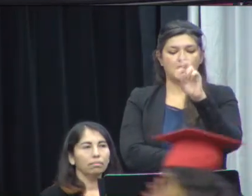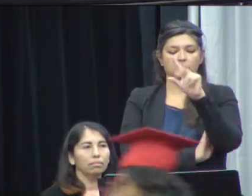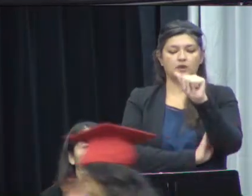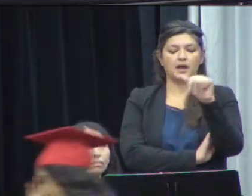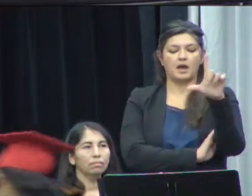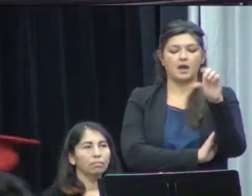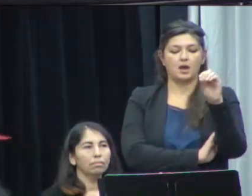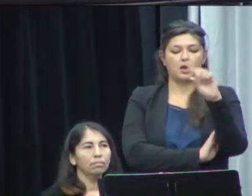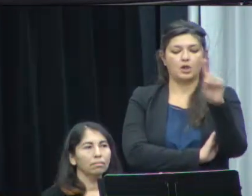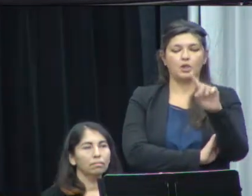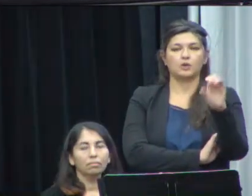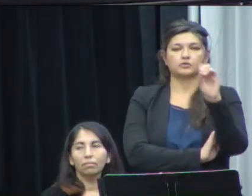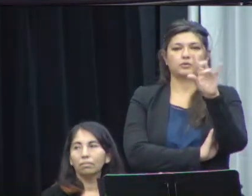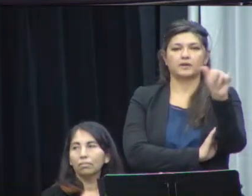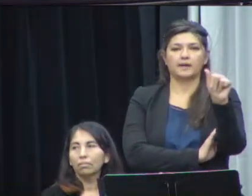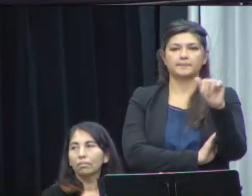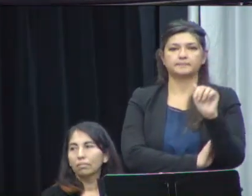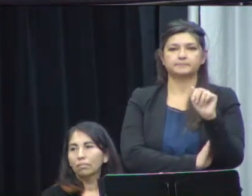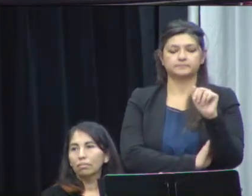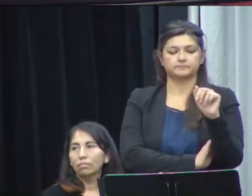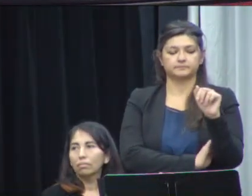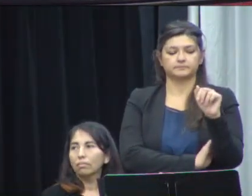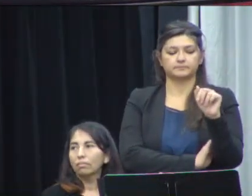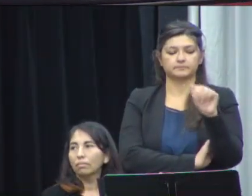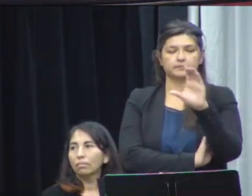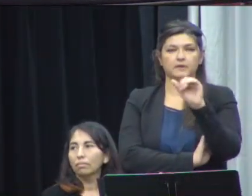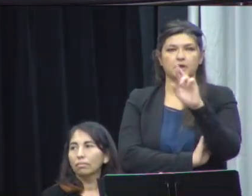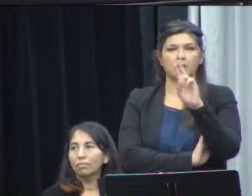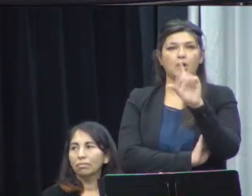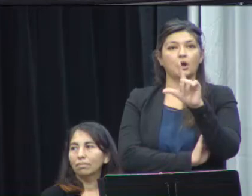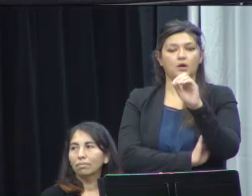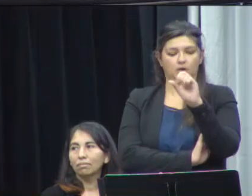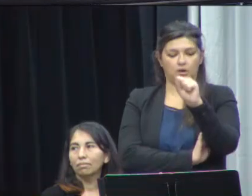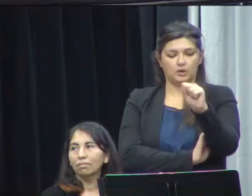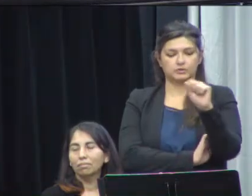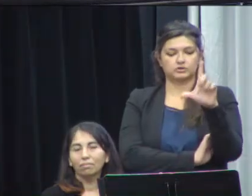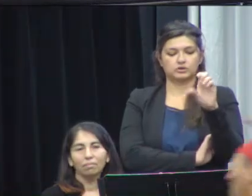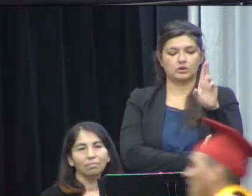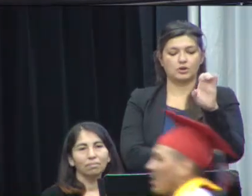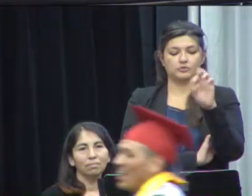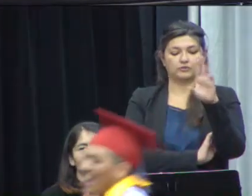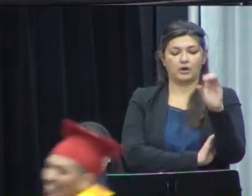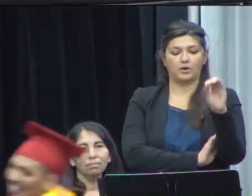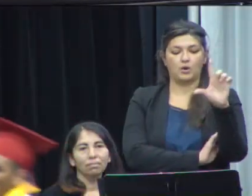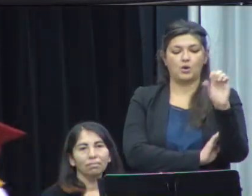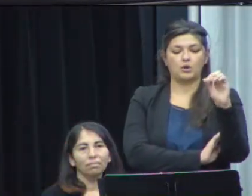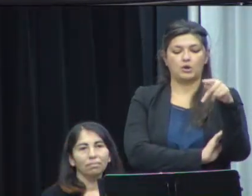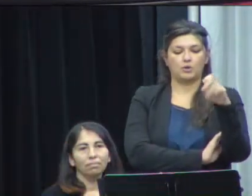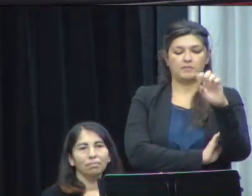(audience applauds) Carlos Lucero-Lopez. (audience applauds)